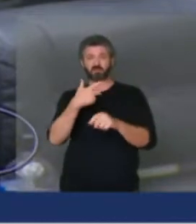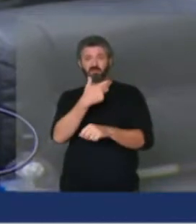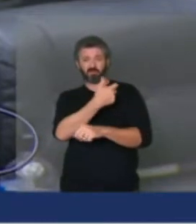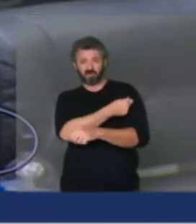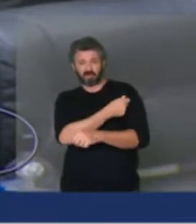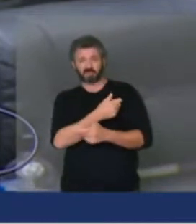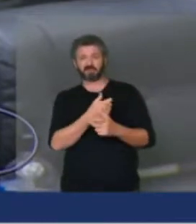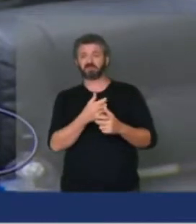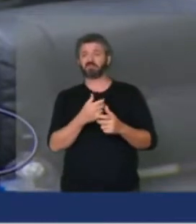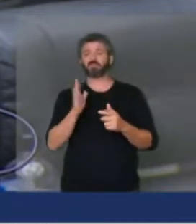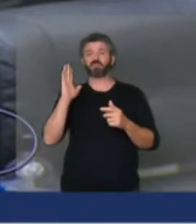UNIFICA A NOSSA POSIÇÃO. POR ENQUANTO CONTRA A VOTAÇÃO, A